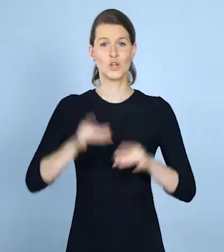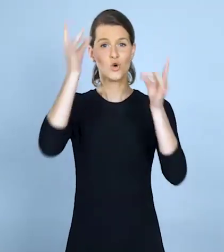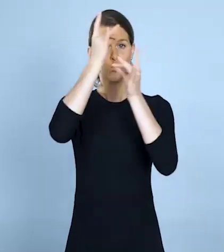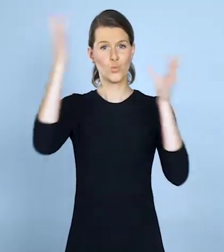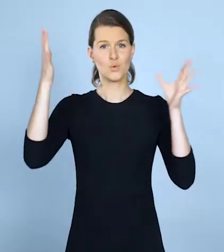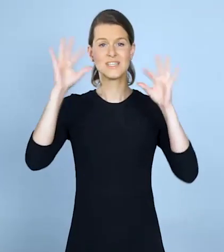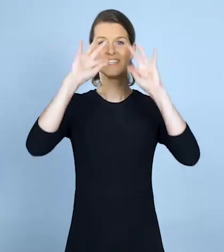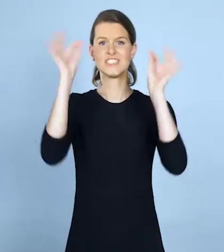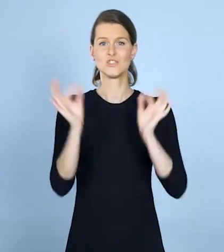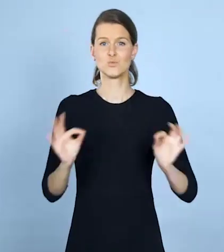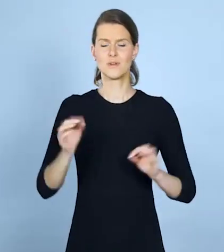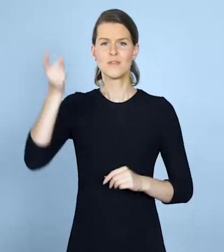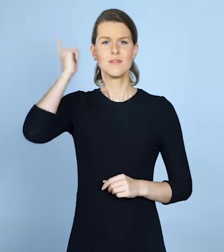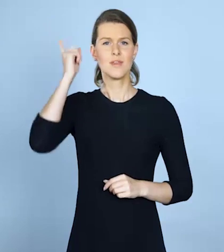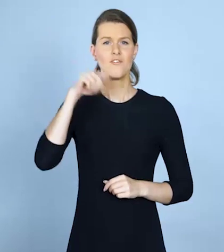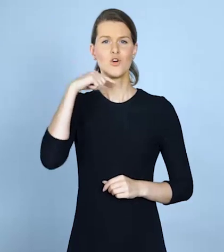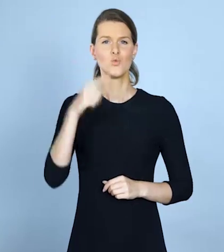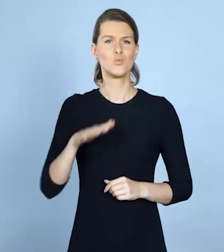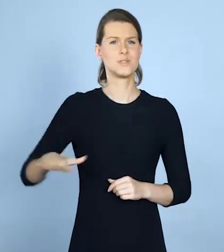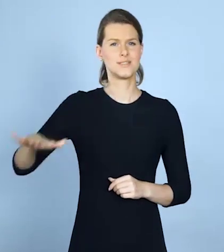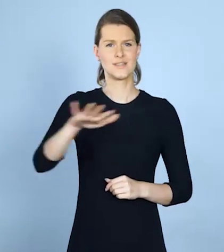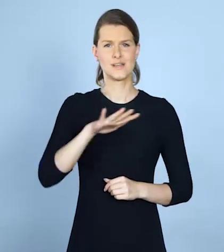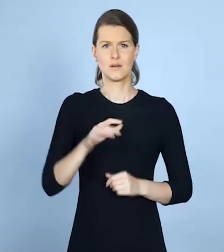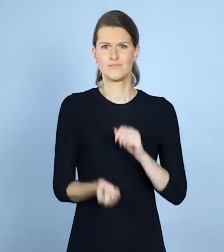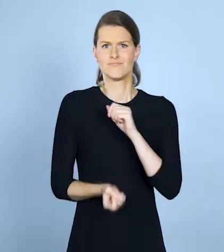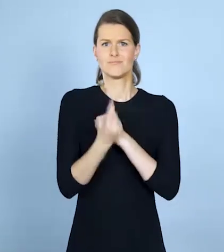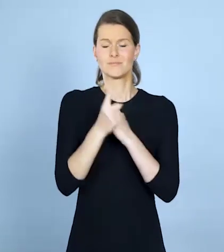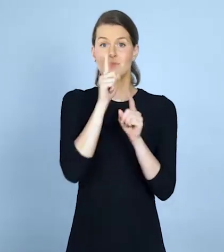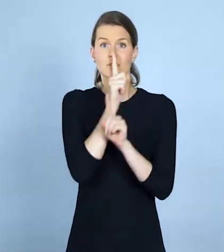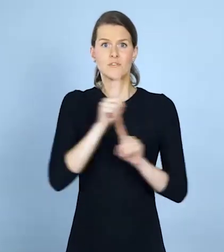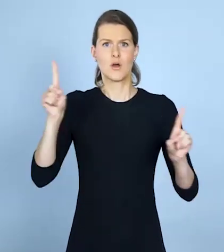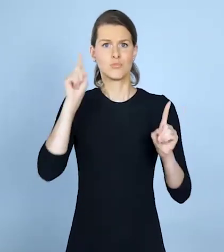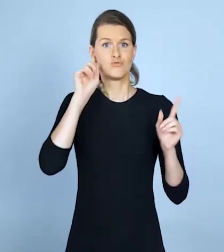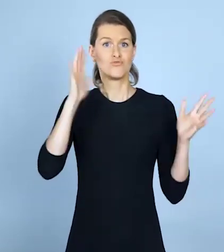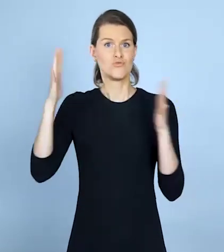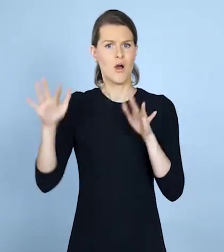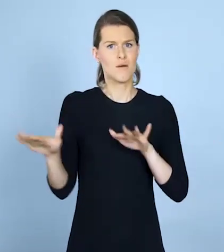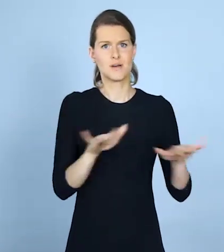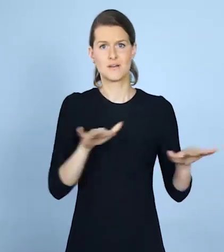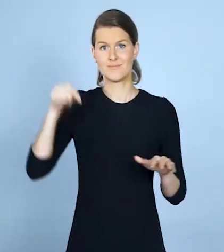Культура и искусство Древней Руси представляют собой особое явление